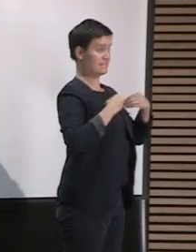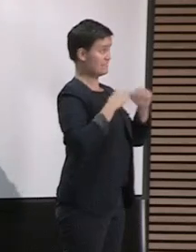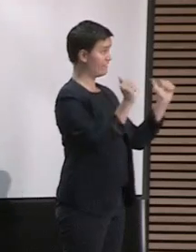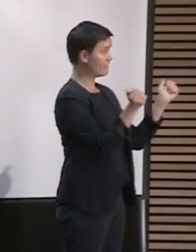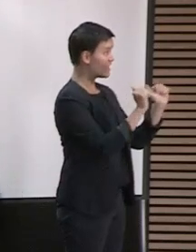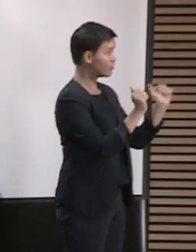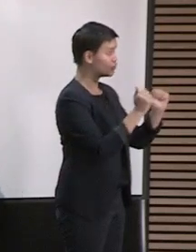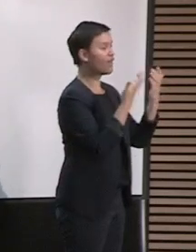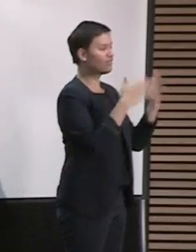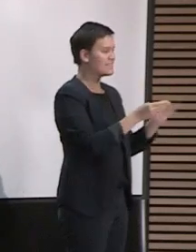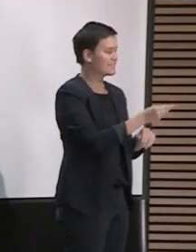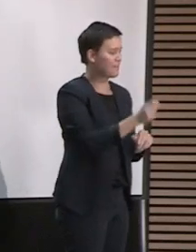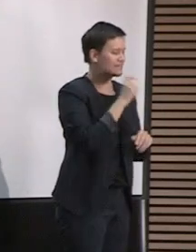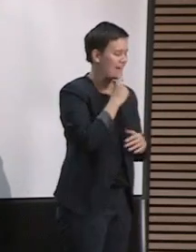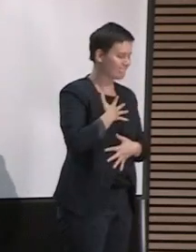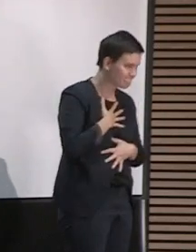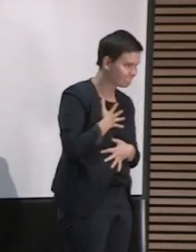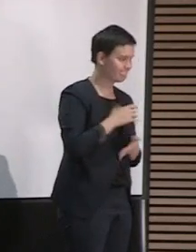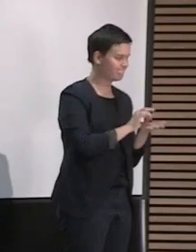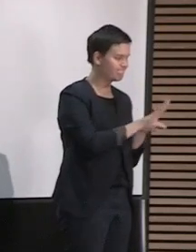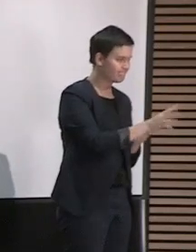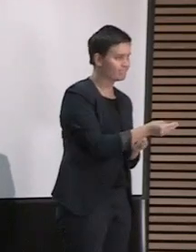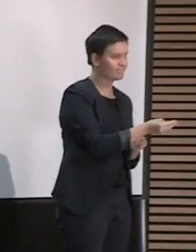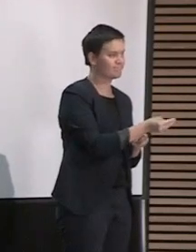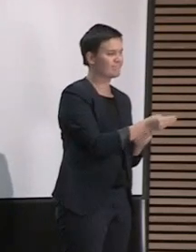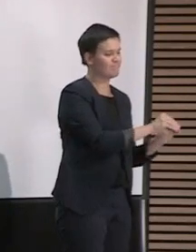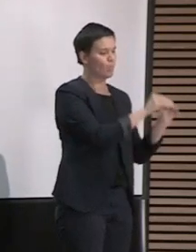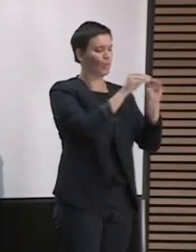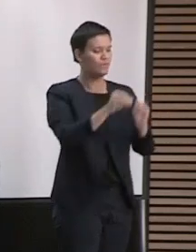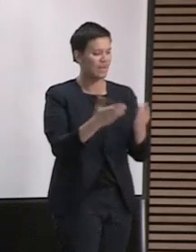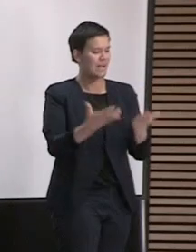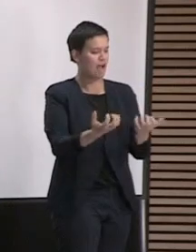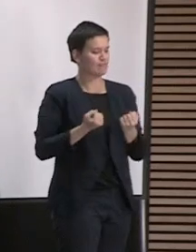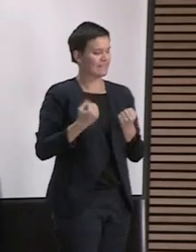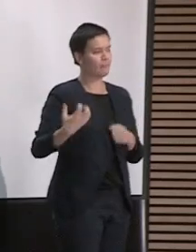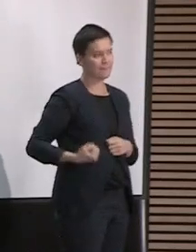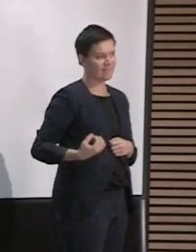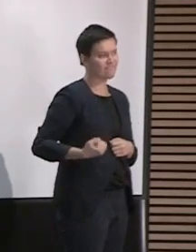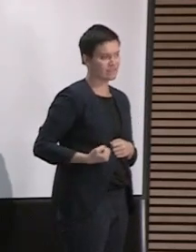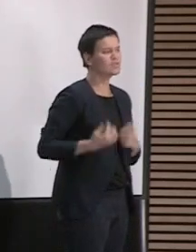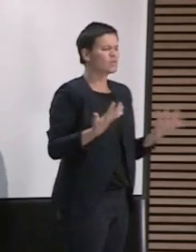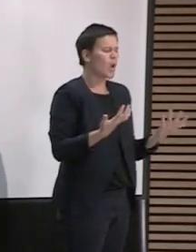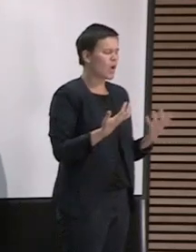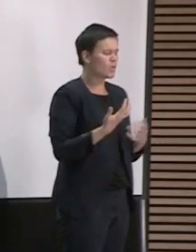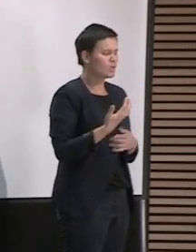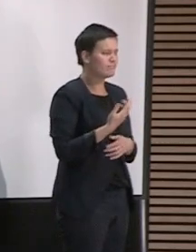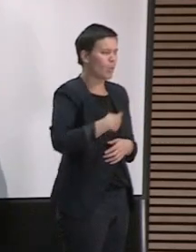whakaoranga kaha mai i te mutunga o Pipiri tae noa ki te Hurae. He tohu pai mo te